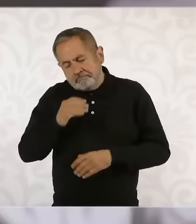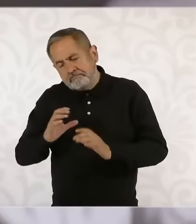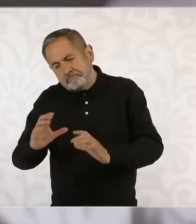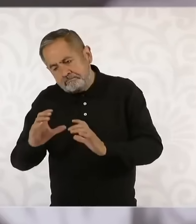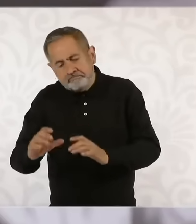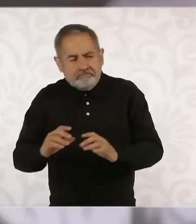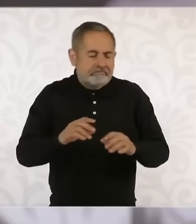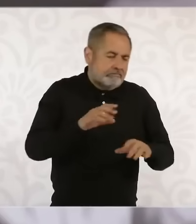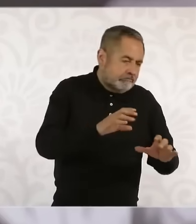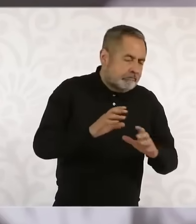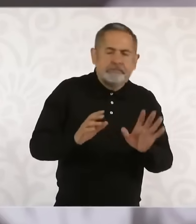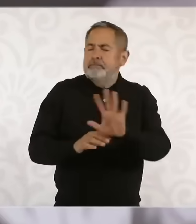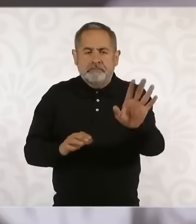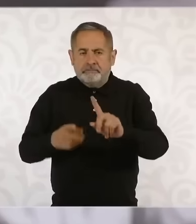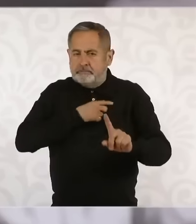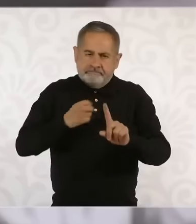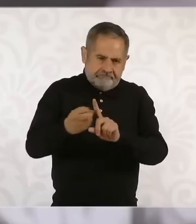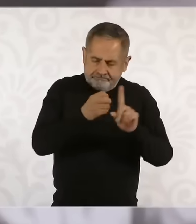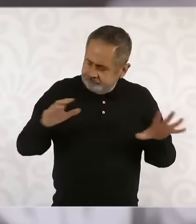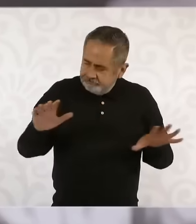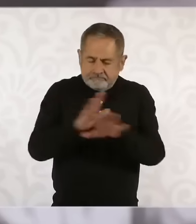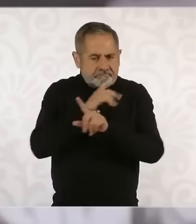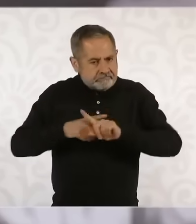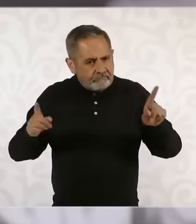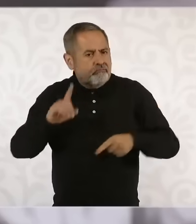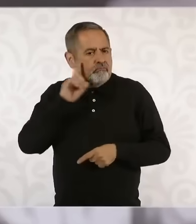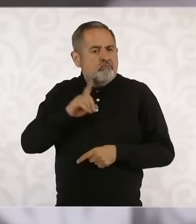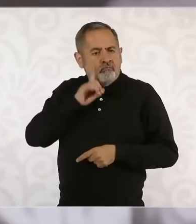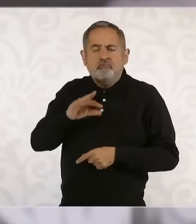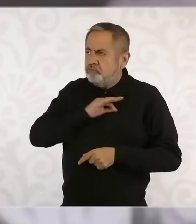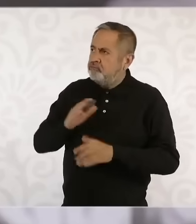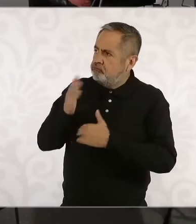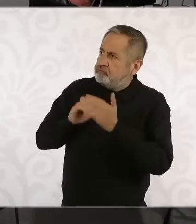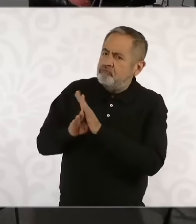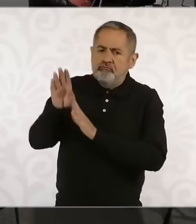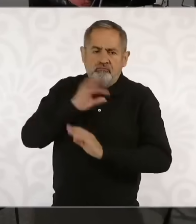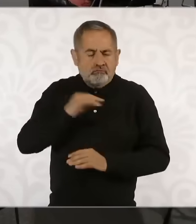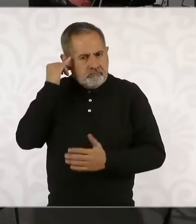la sociedad distinta hacia el futuro, que eso es lo que se plantea en el mundo. Las personas con